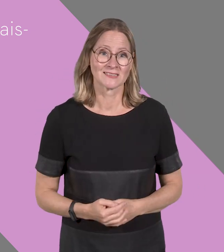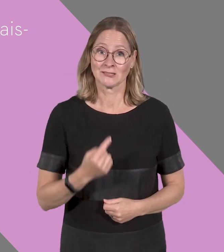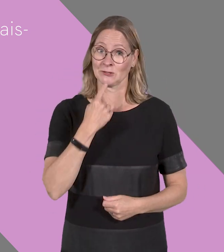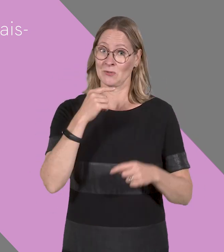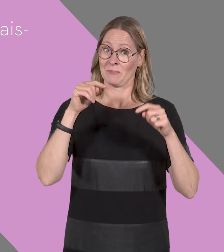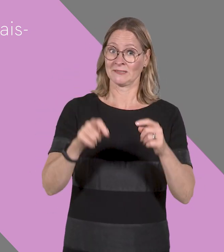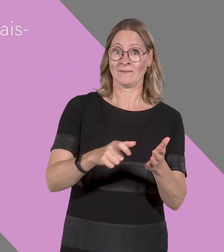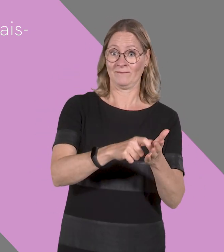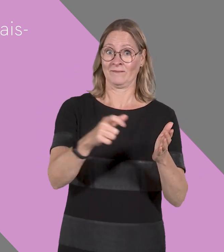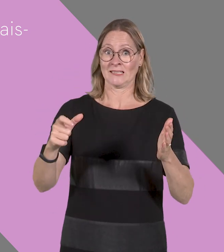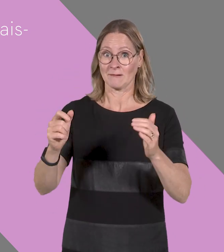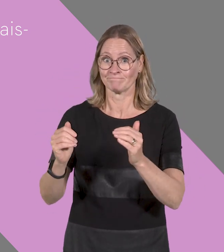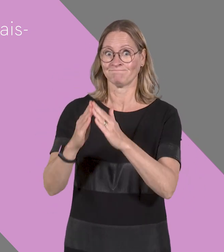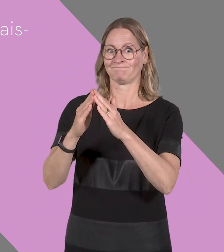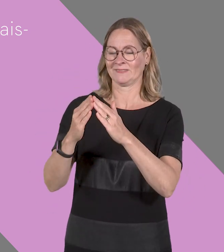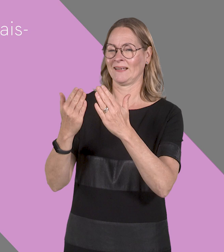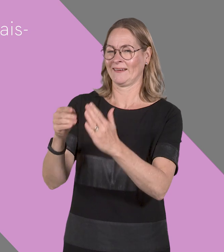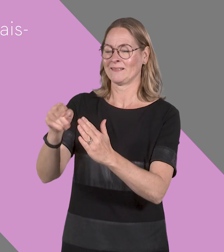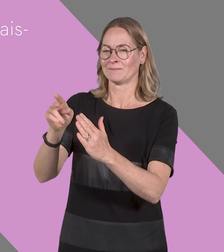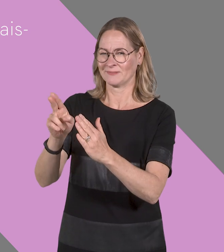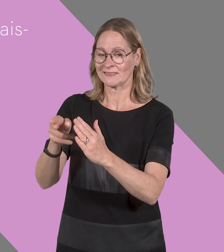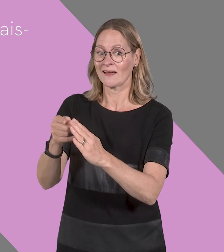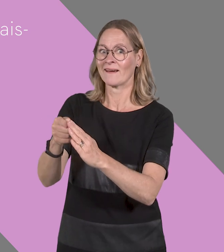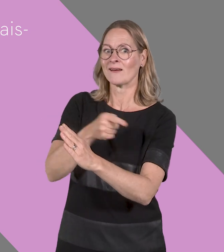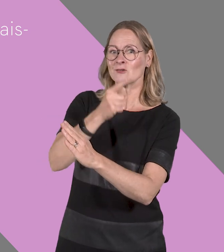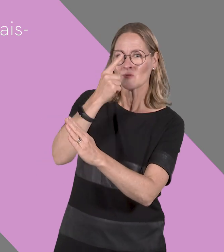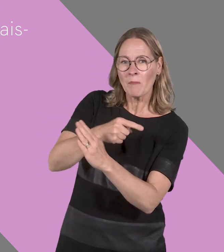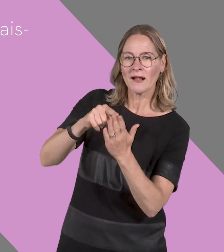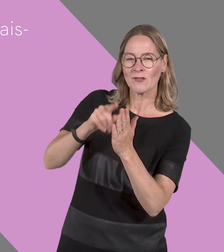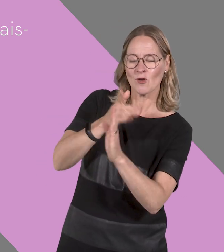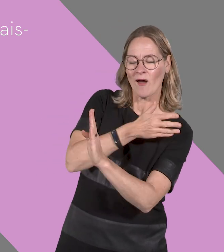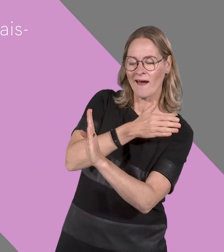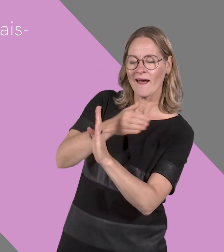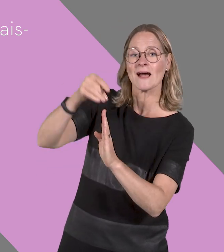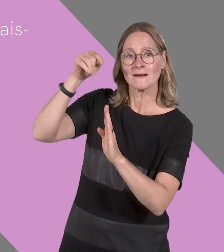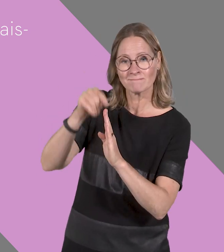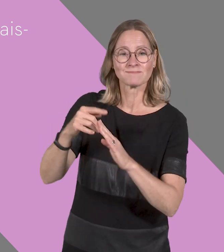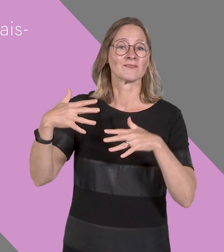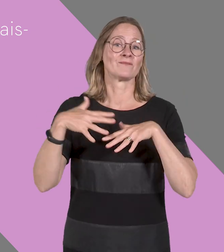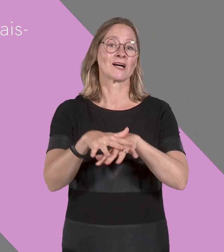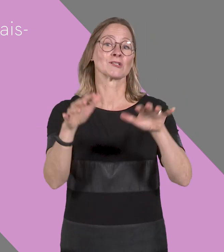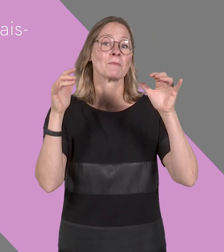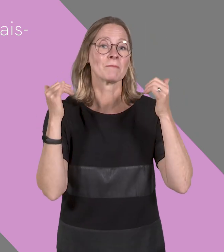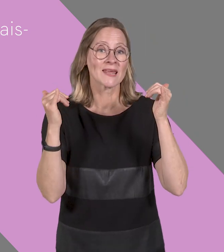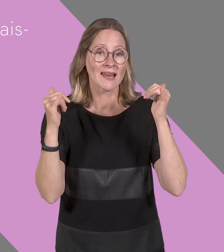Suomessa viikko huipentuu nyt jo kymmenettä kertaa Verkkobileisiin, -